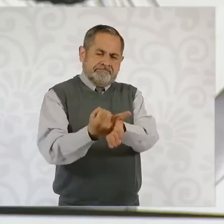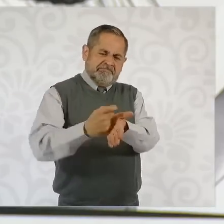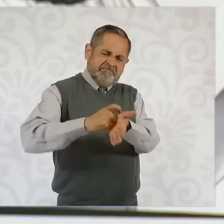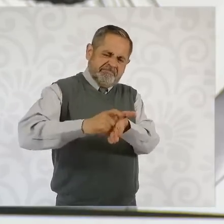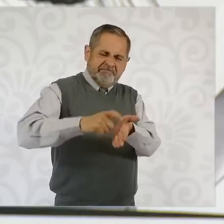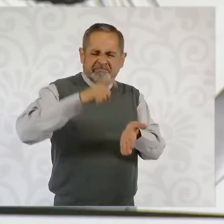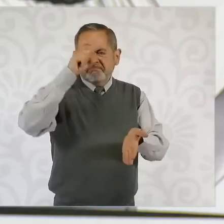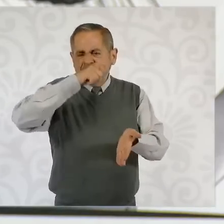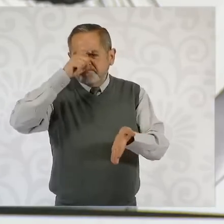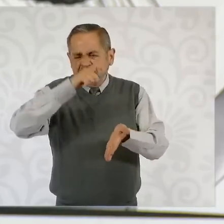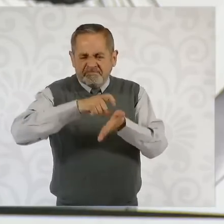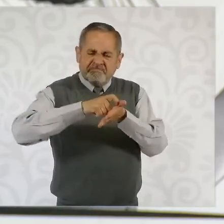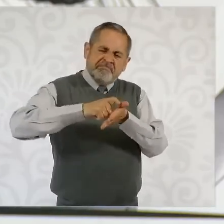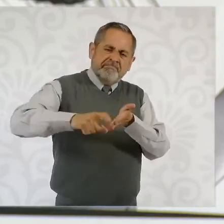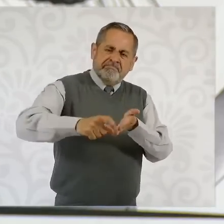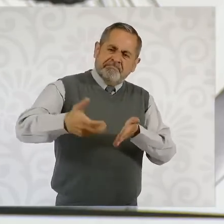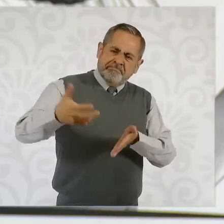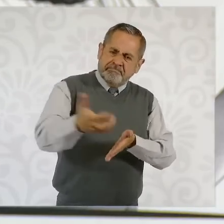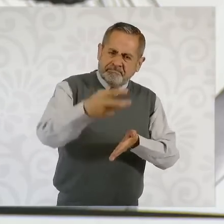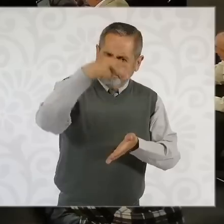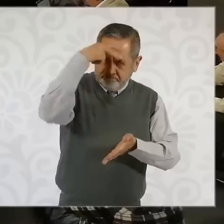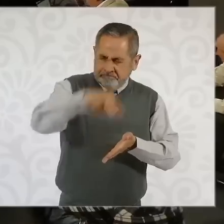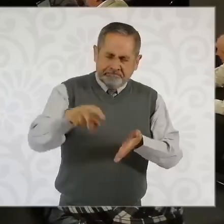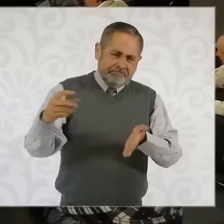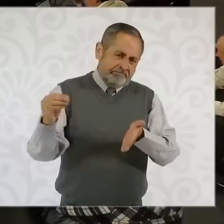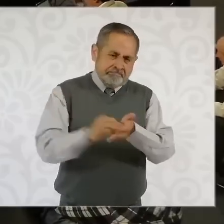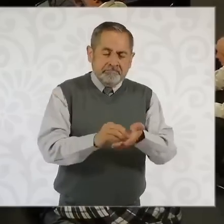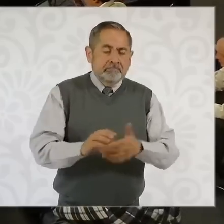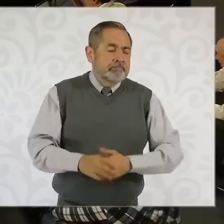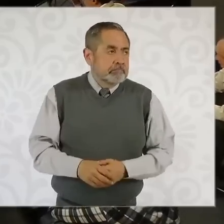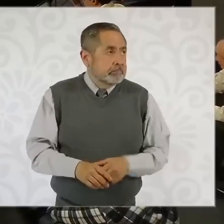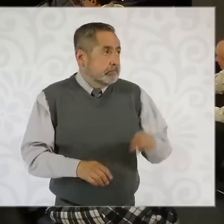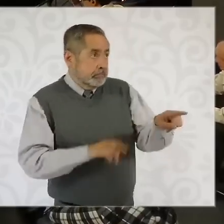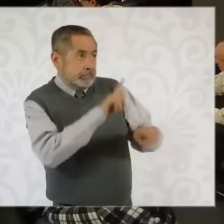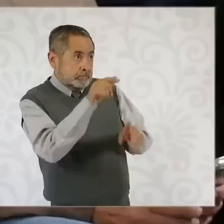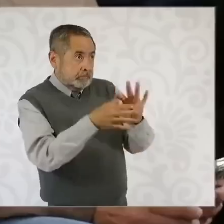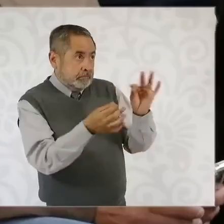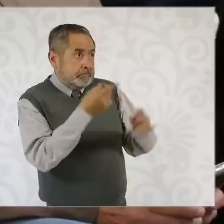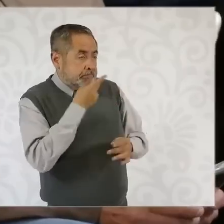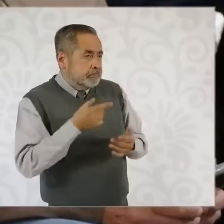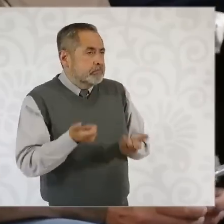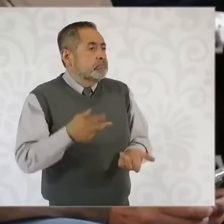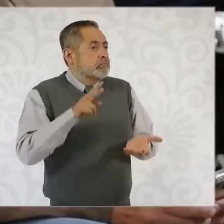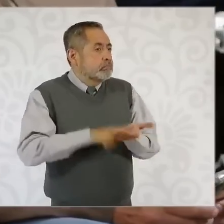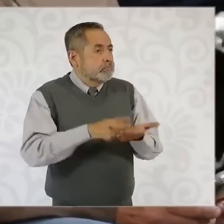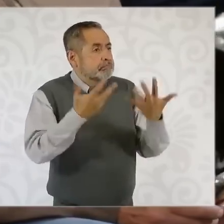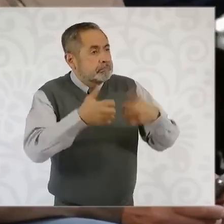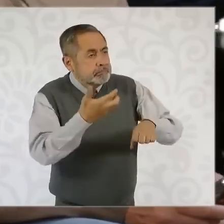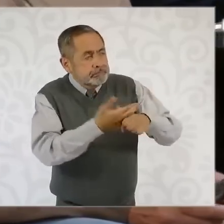ya informaremos Cuál es el avance tendremos detalles de las empresas montos Sí Más adelante